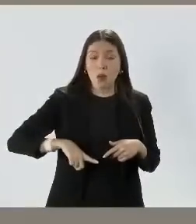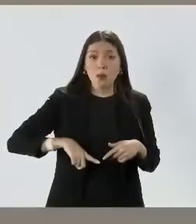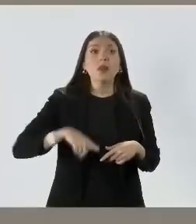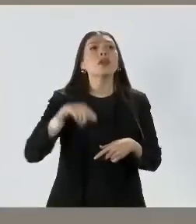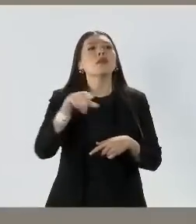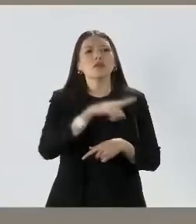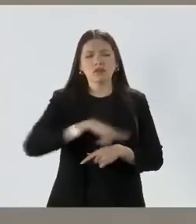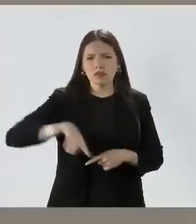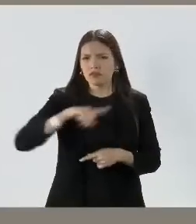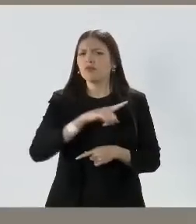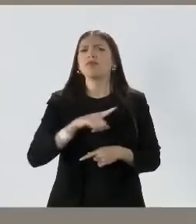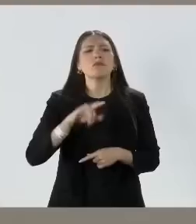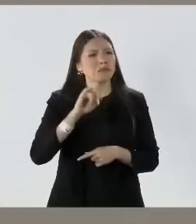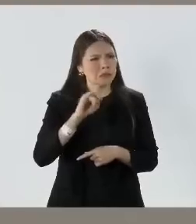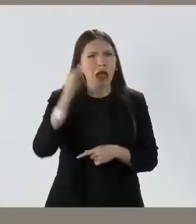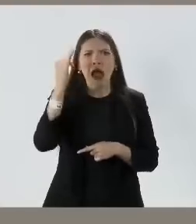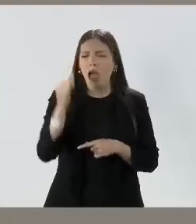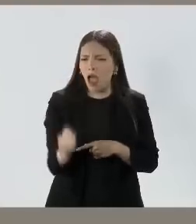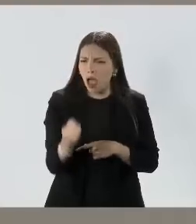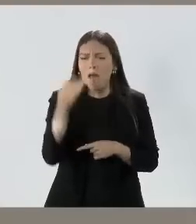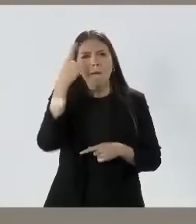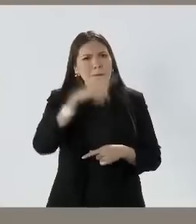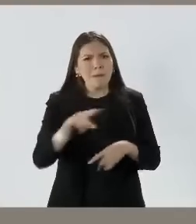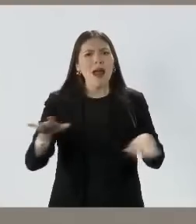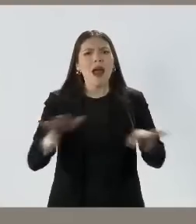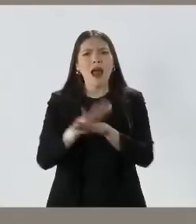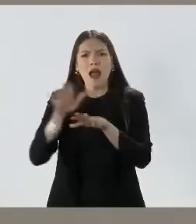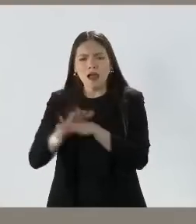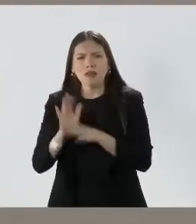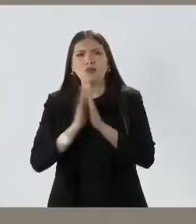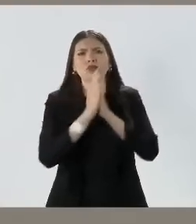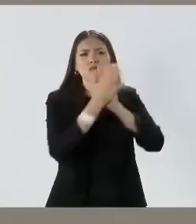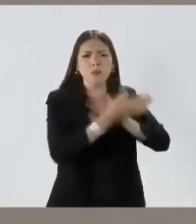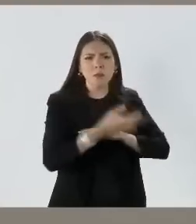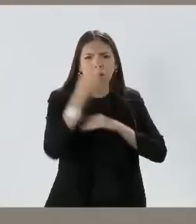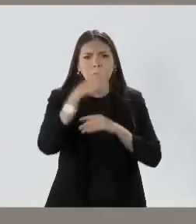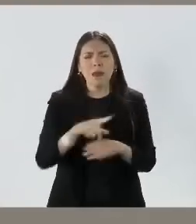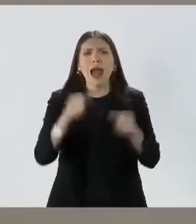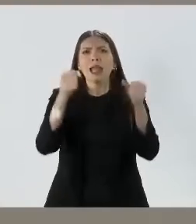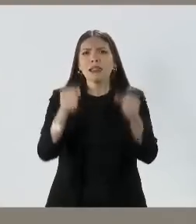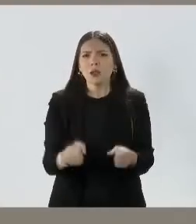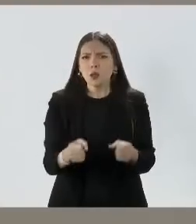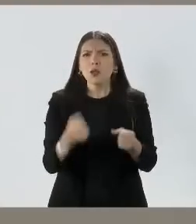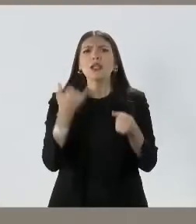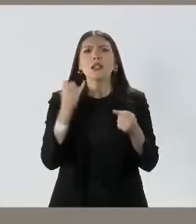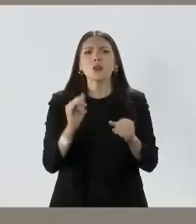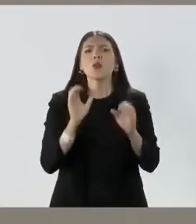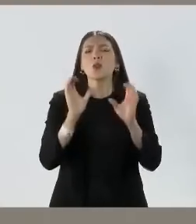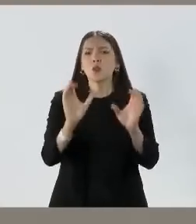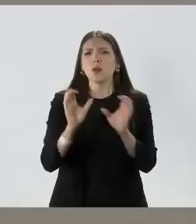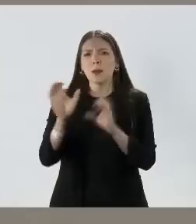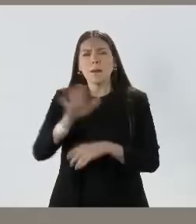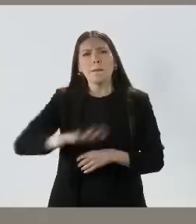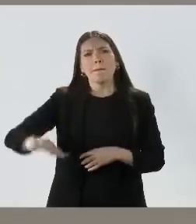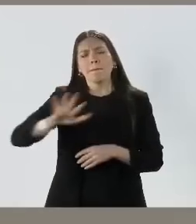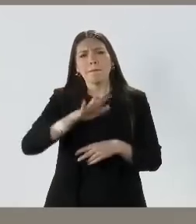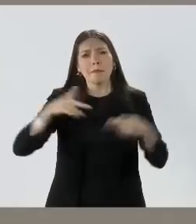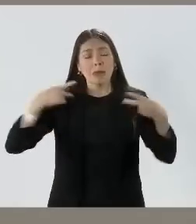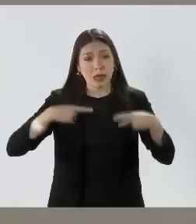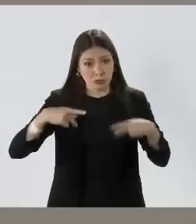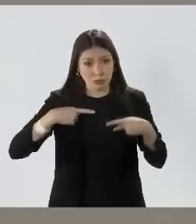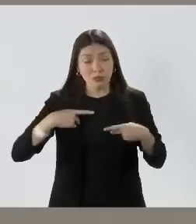transformación la seguridad y el bienestar de la gente y 100% entregados a la ciudad